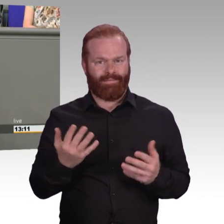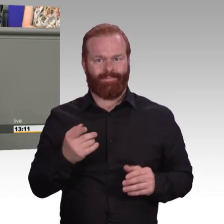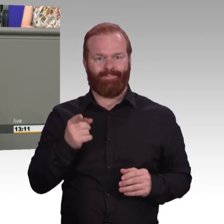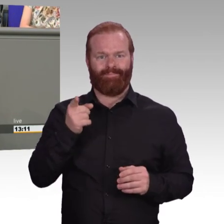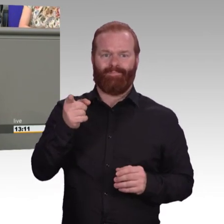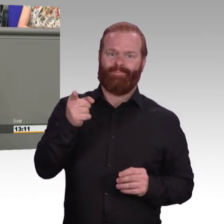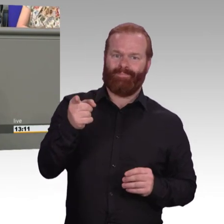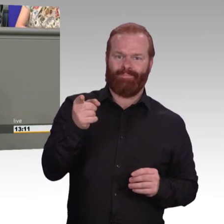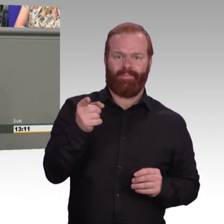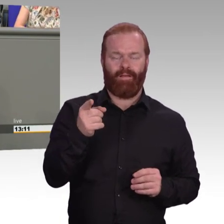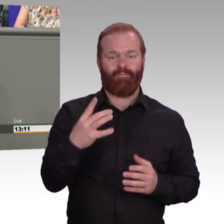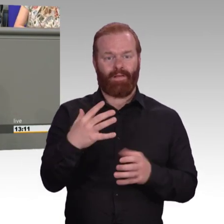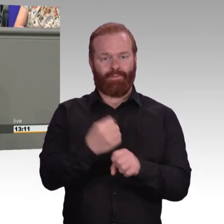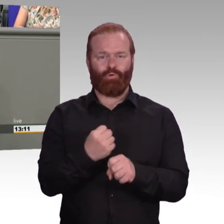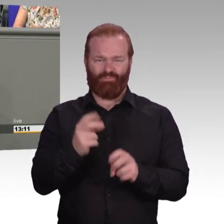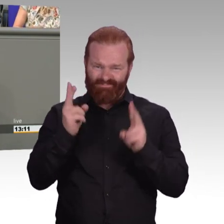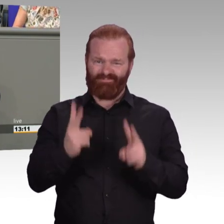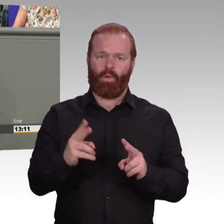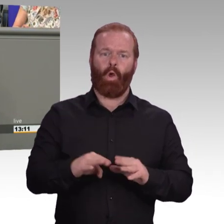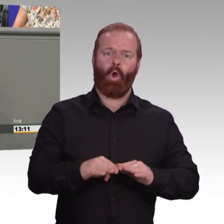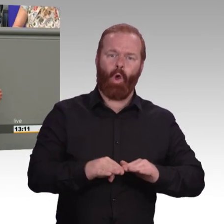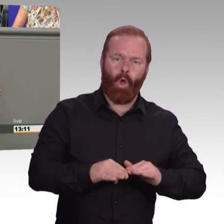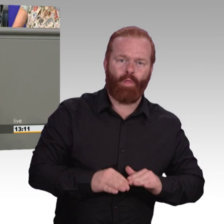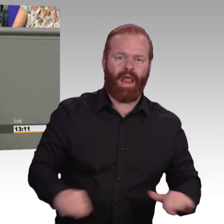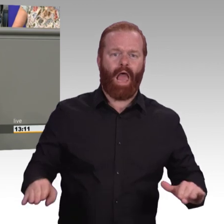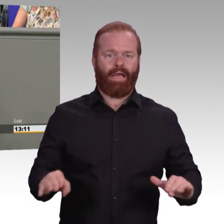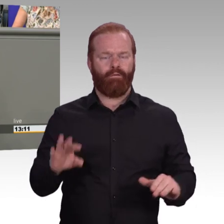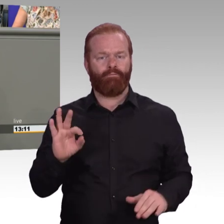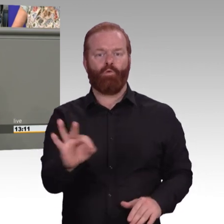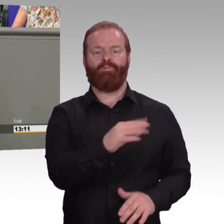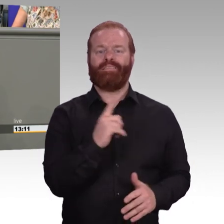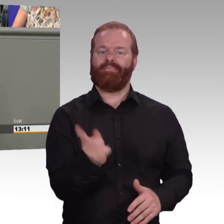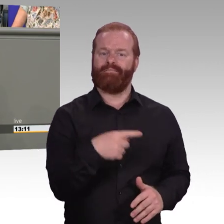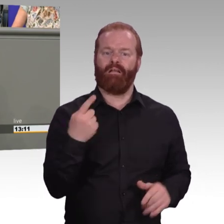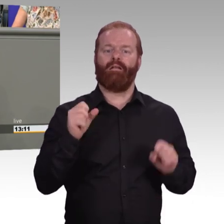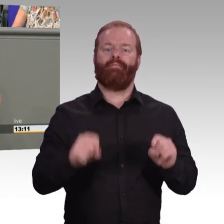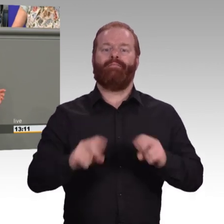und Artikeln auch die Grundlage dafür war, Herausforderungen, die sich in den letzten 7 Jahrzehnten